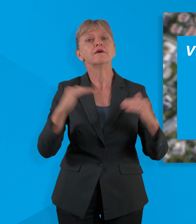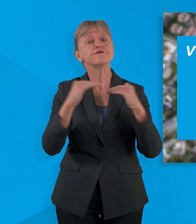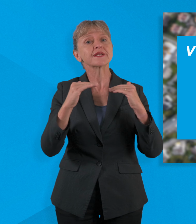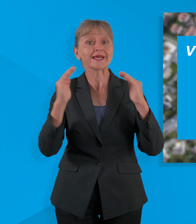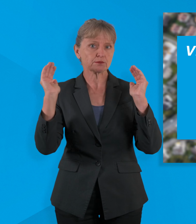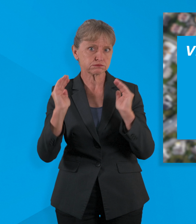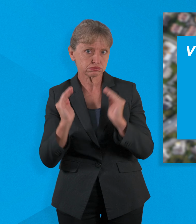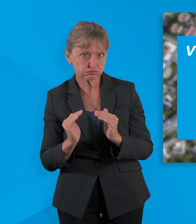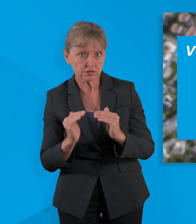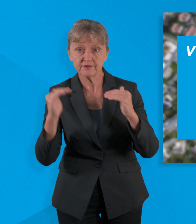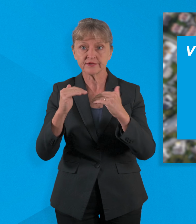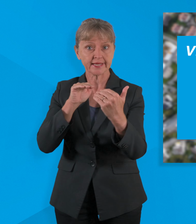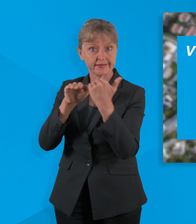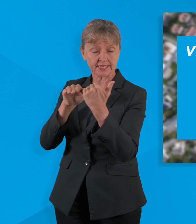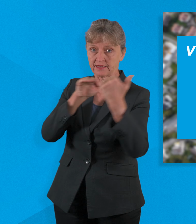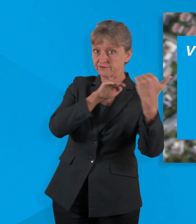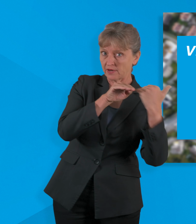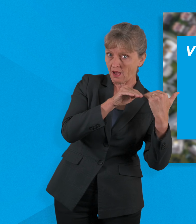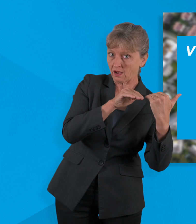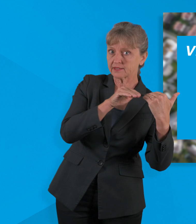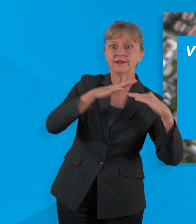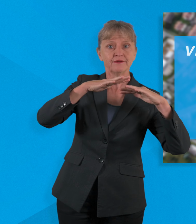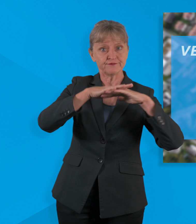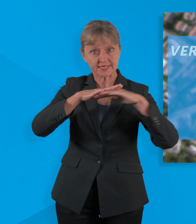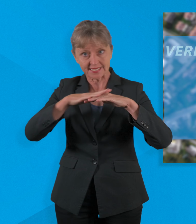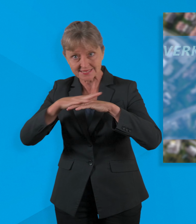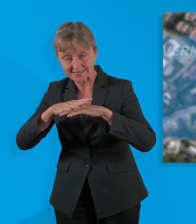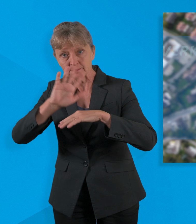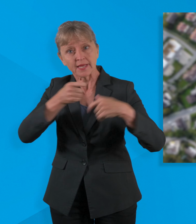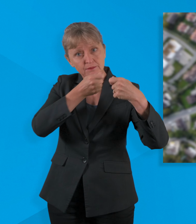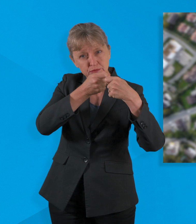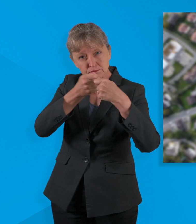Verkehr verlagern, Verkehr vernetzen und Verkehr verträglich abwickeln.